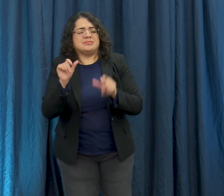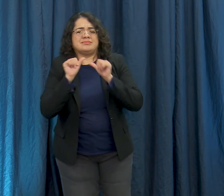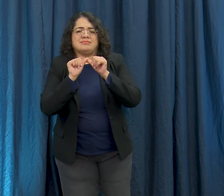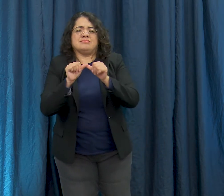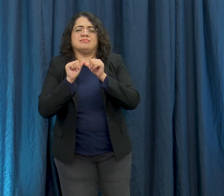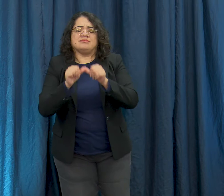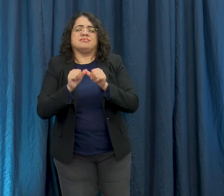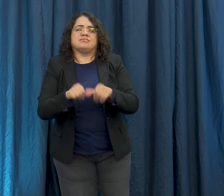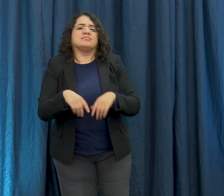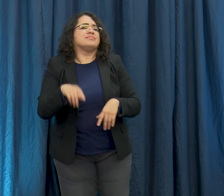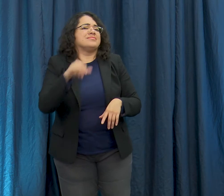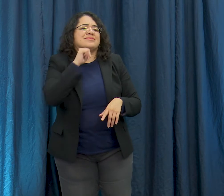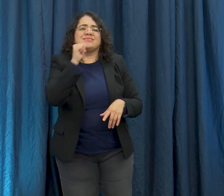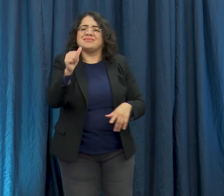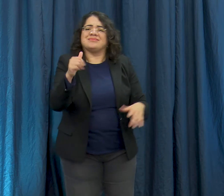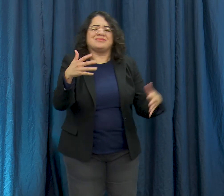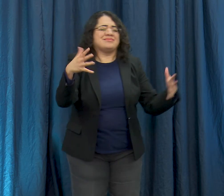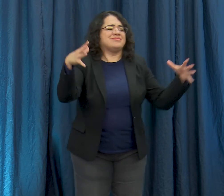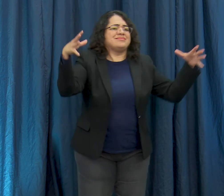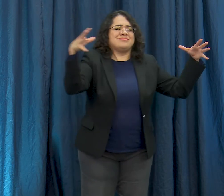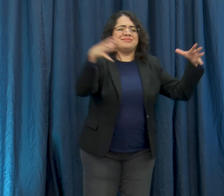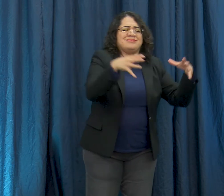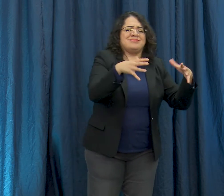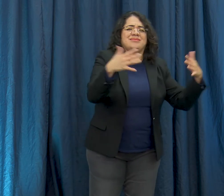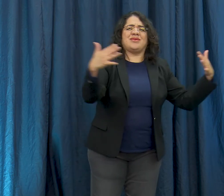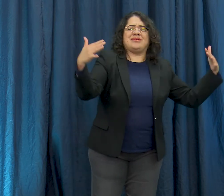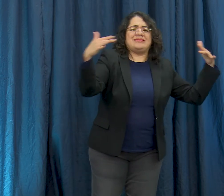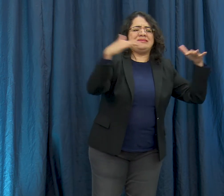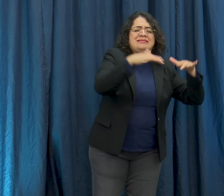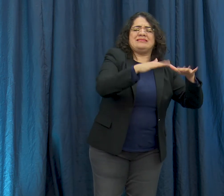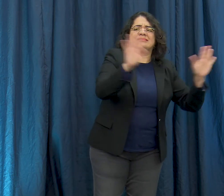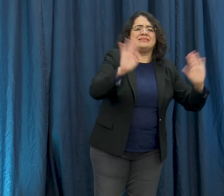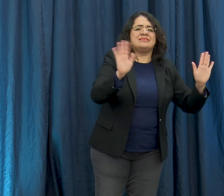canina un lugar accept o cuando se Nastasya necesario para des Kansas